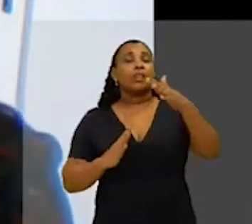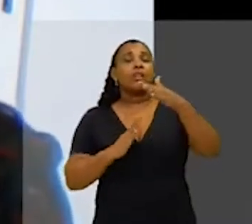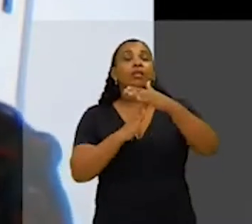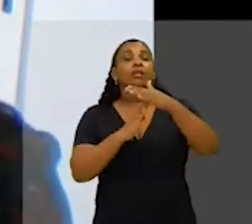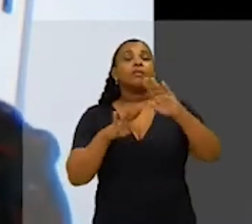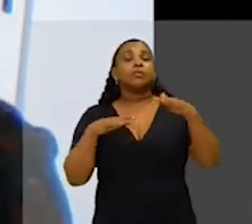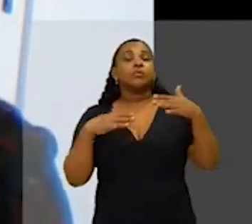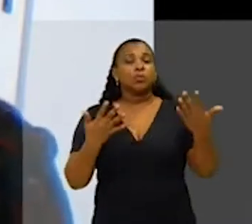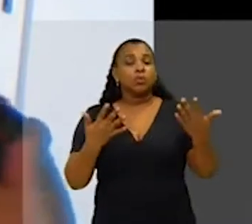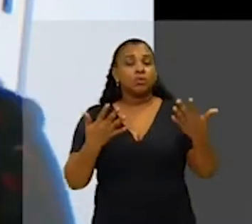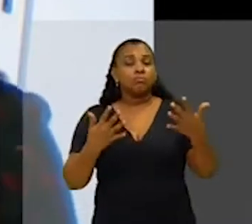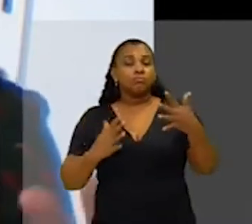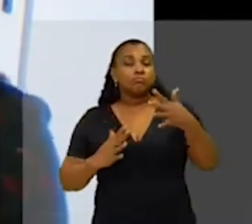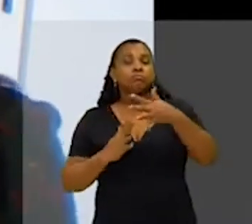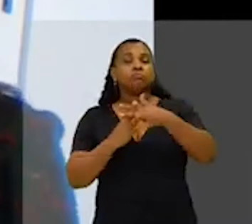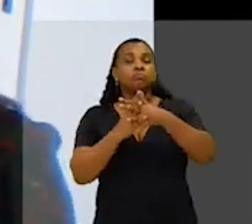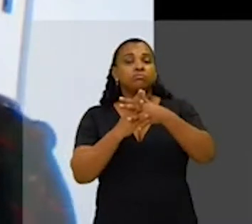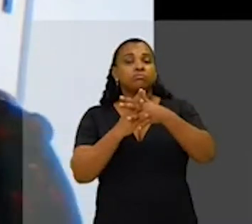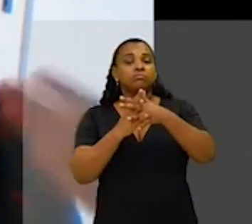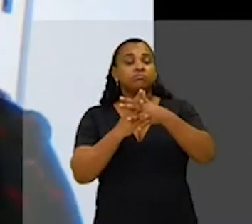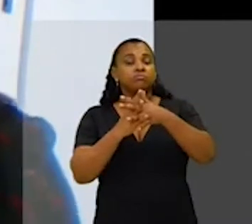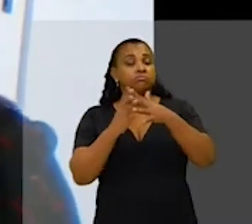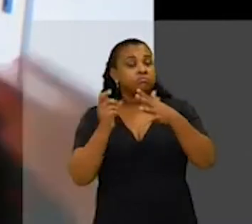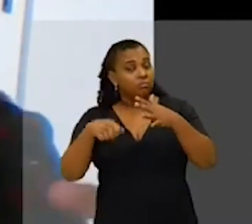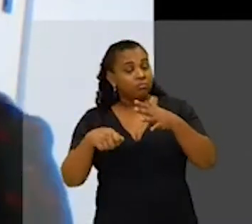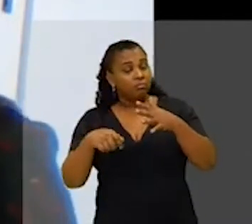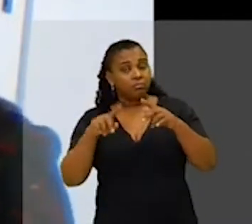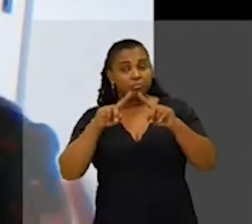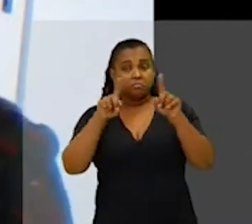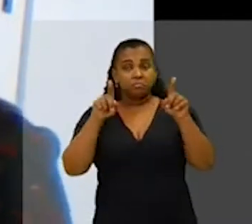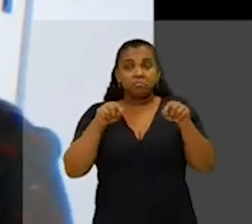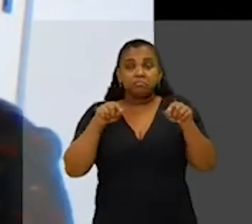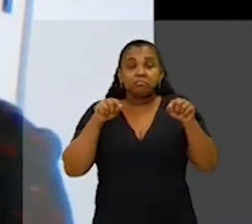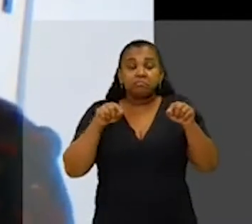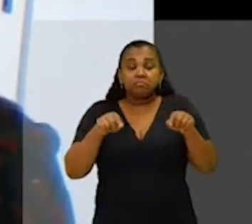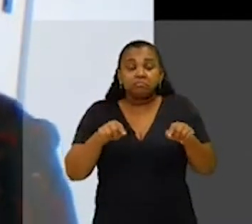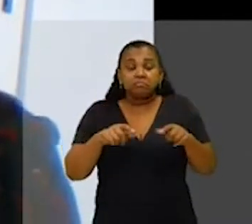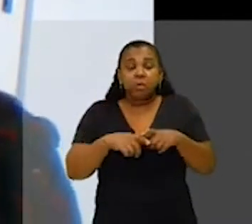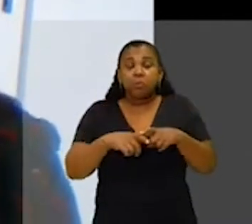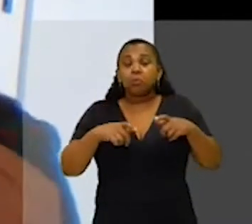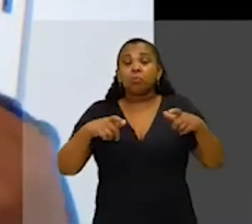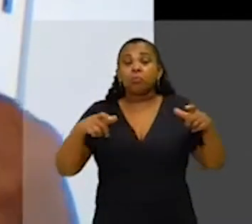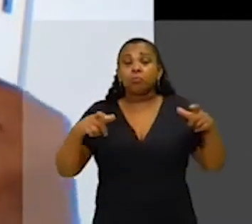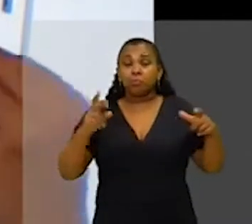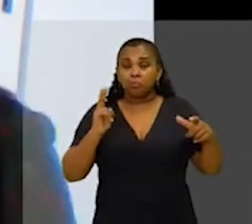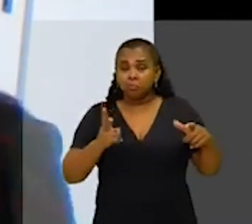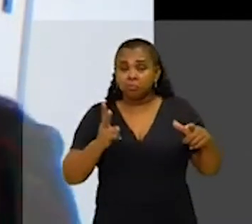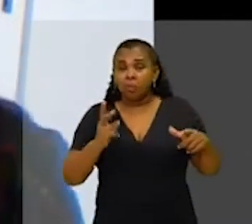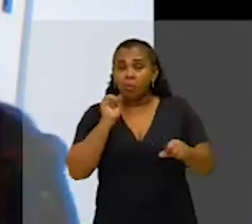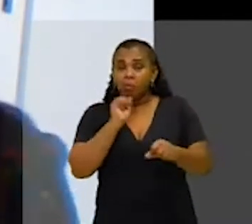dessas experiências ou não se elas vão continuar se multiplicando e se aprofundar agora em relação